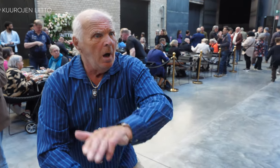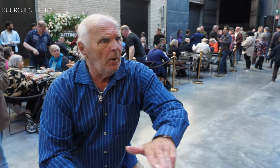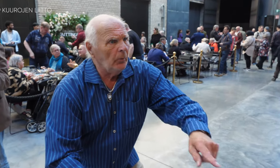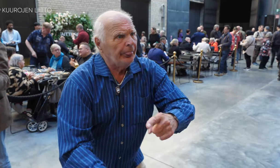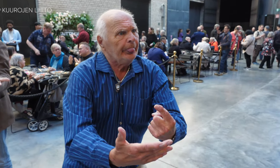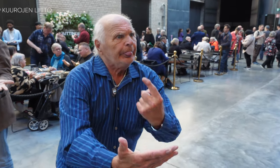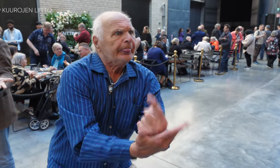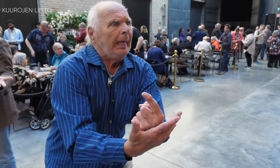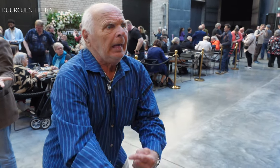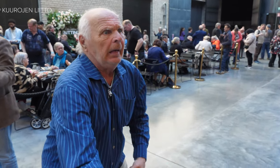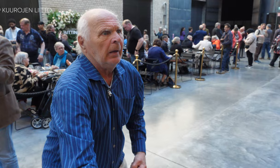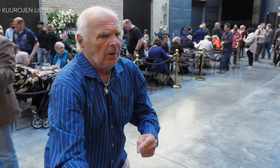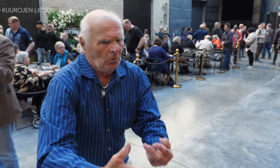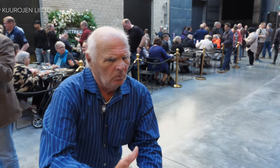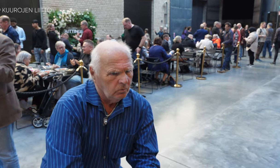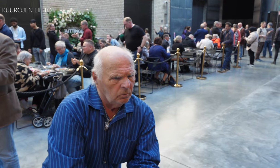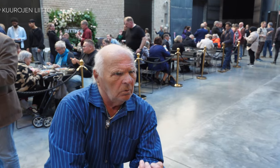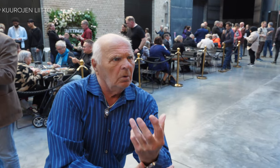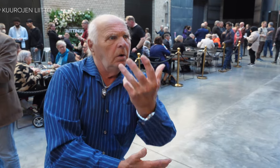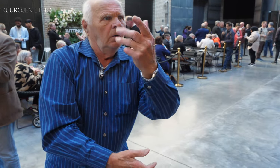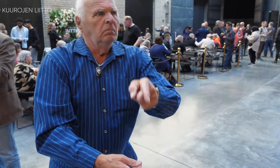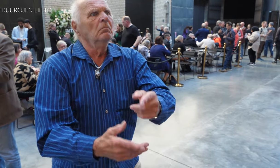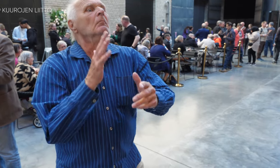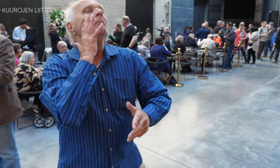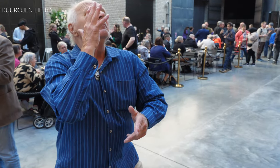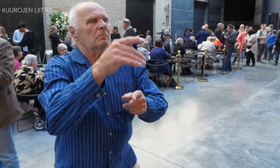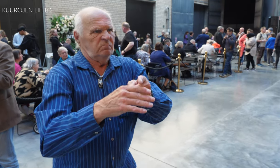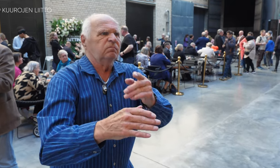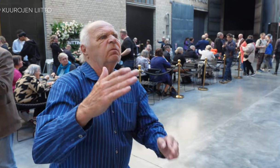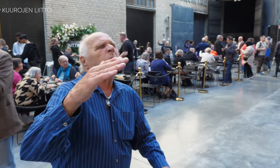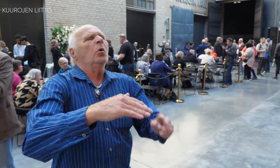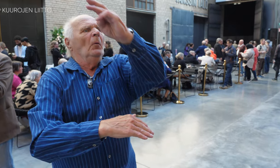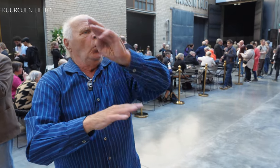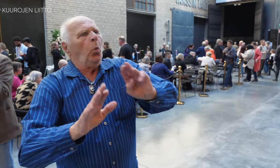Lapset ovat tärkeitä, heissä on tulevaisuus!